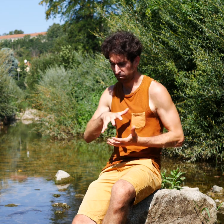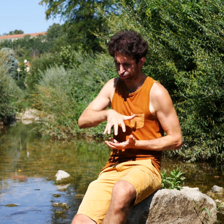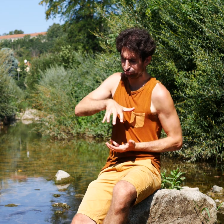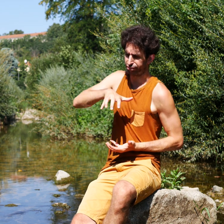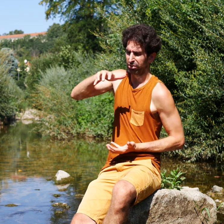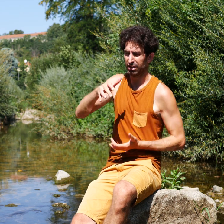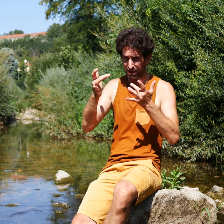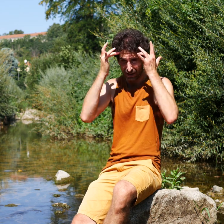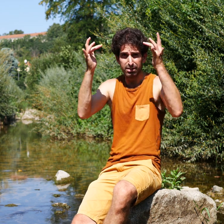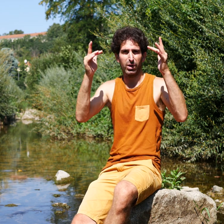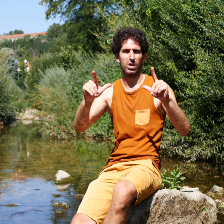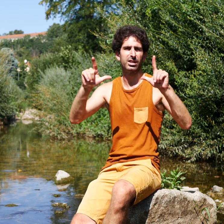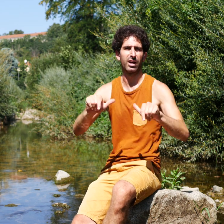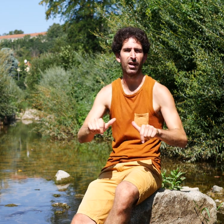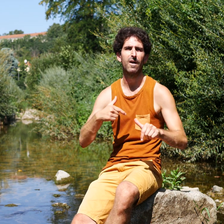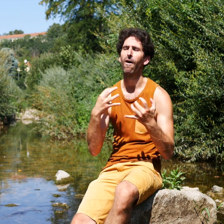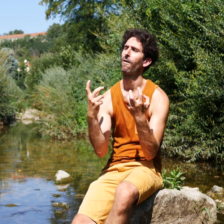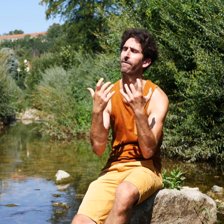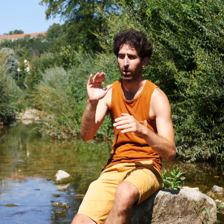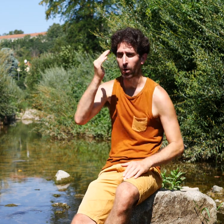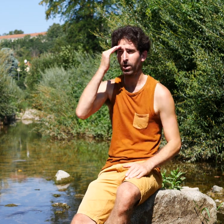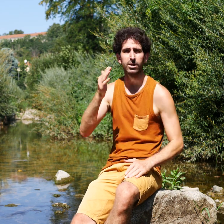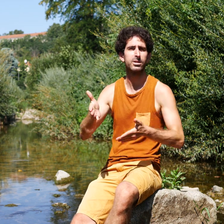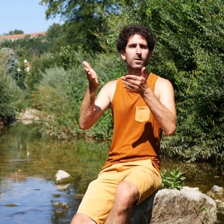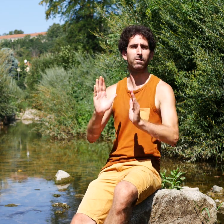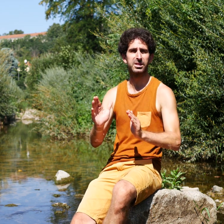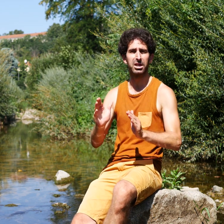J'ai accumulé de l'expérience et j'avais envie d'une reconnaissance officielle.